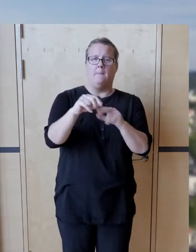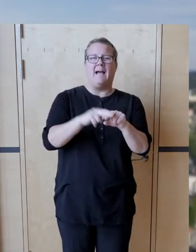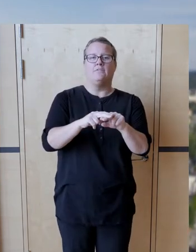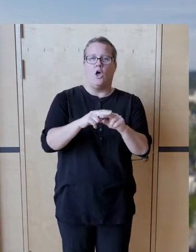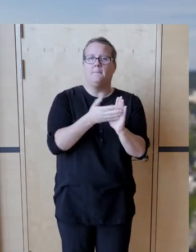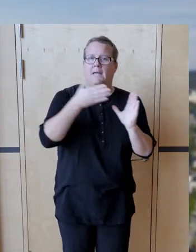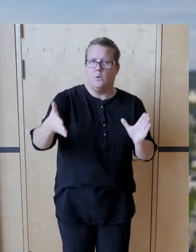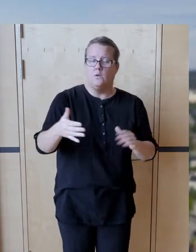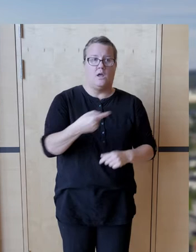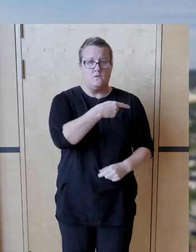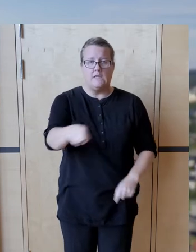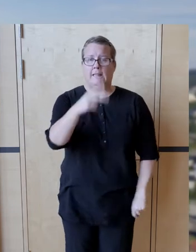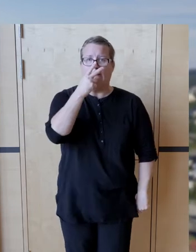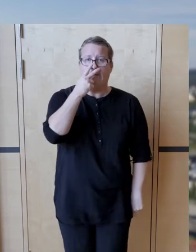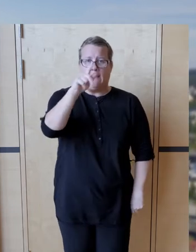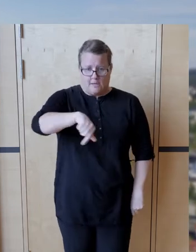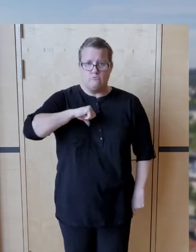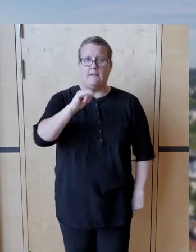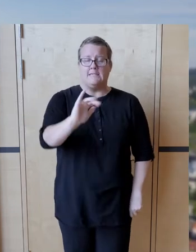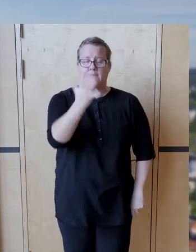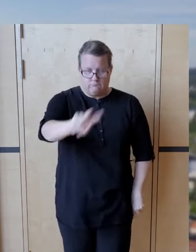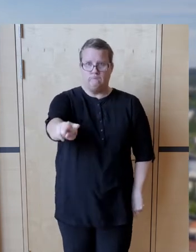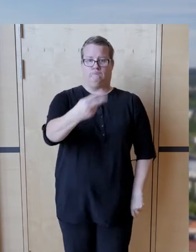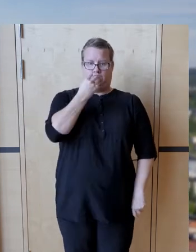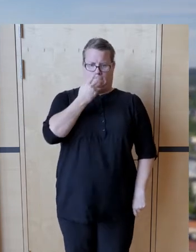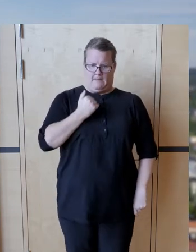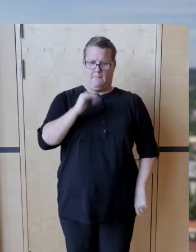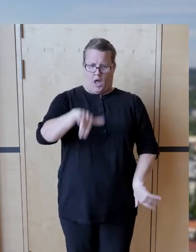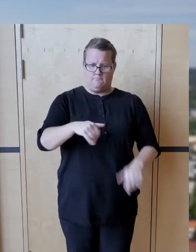Vem som har förhalat det här arbetet